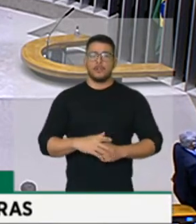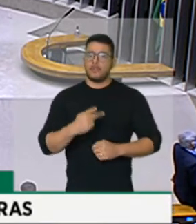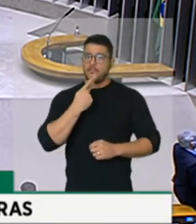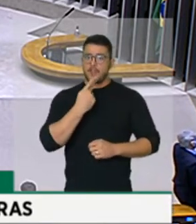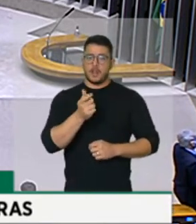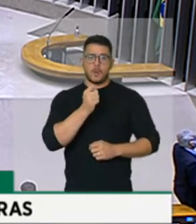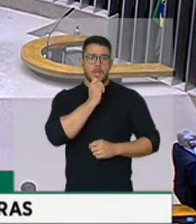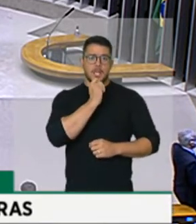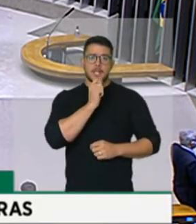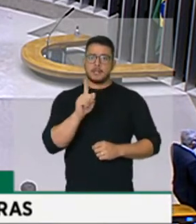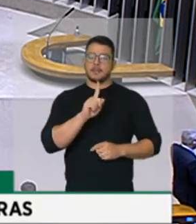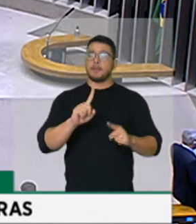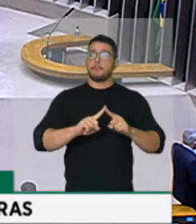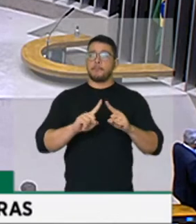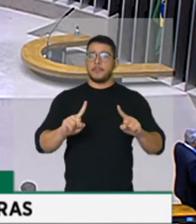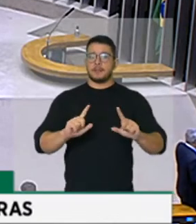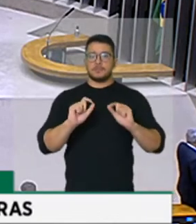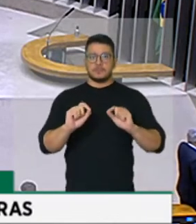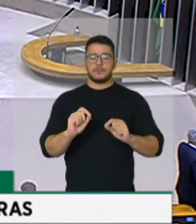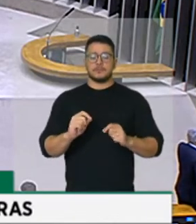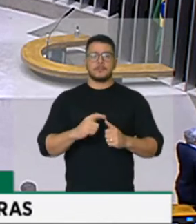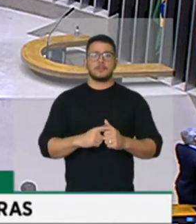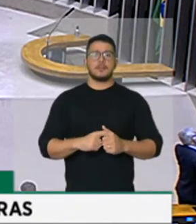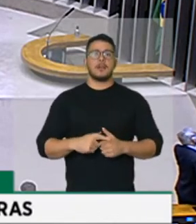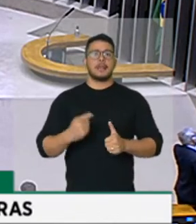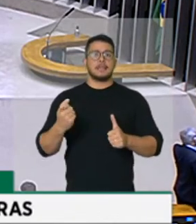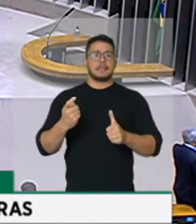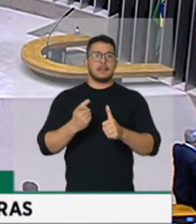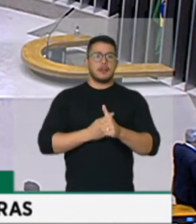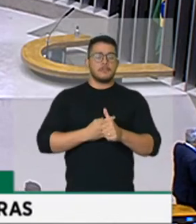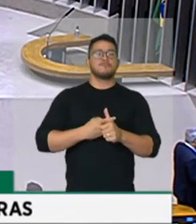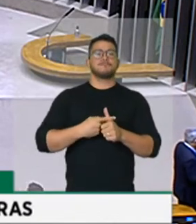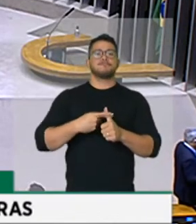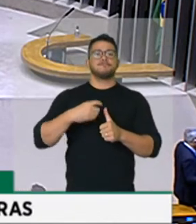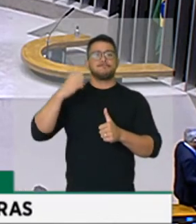BRASIL, É REALMENTE UM ATENTADO AO BOM SENSO VENDER UMA DAS MAIORES EMPRESAS DA